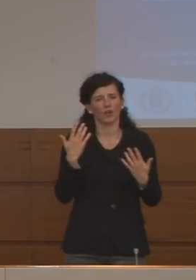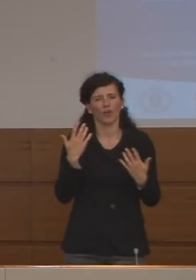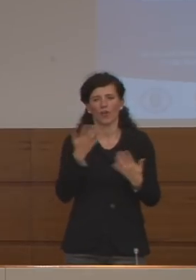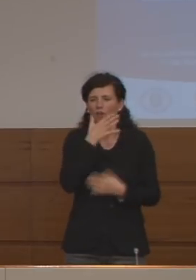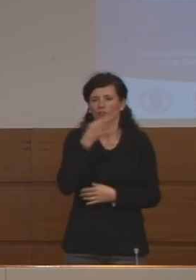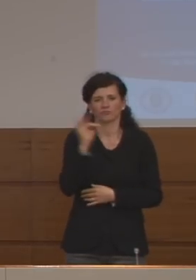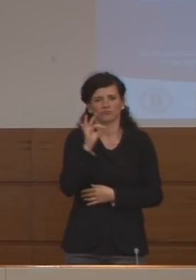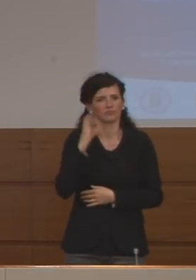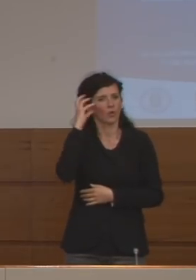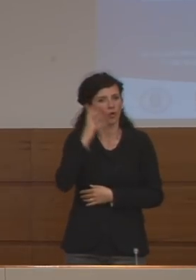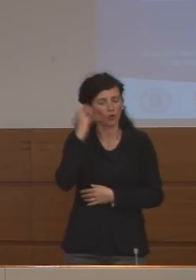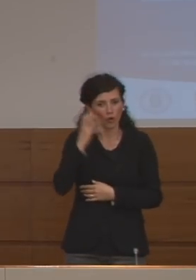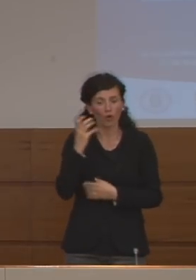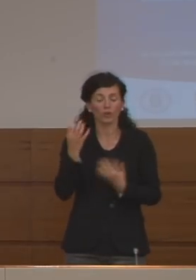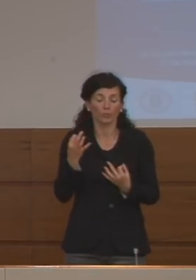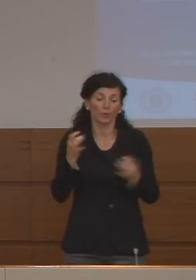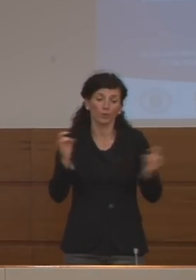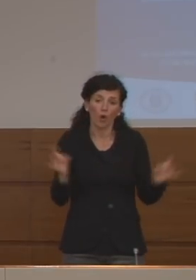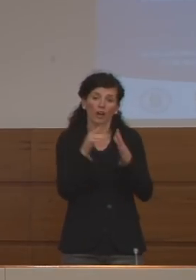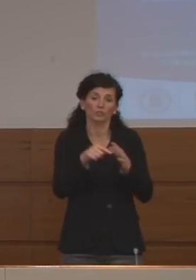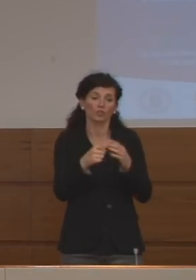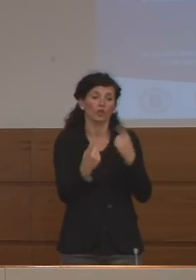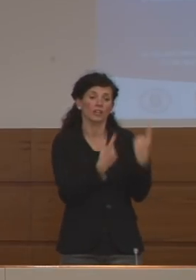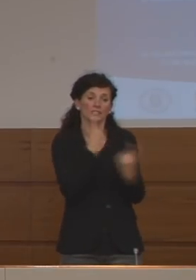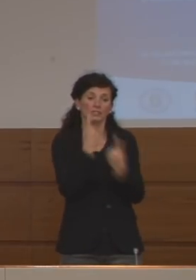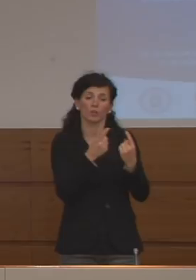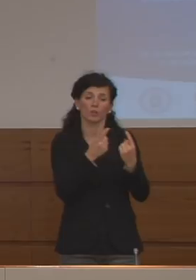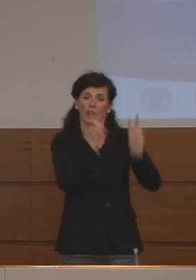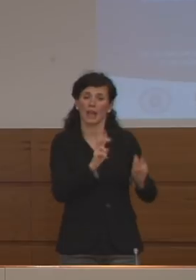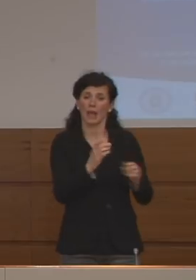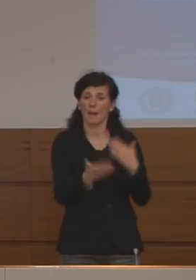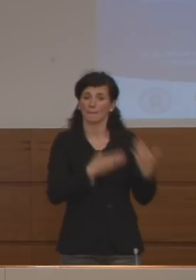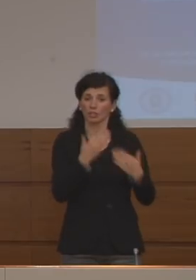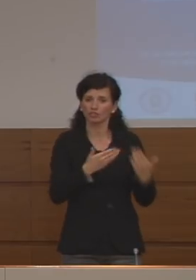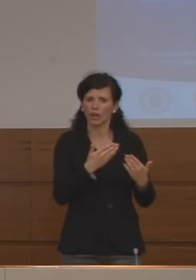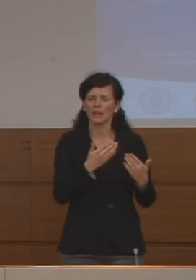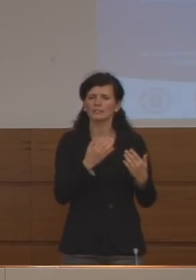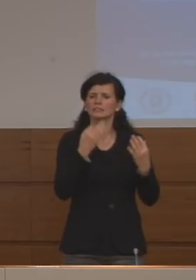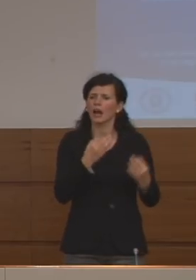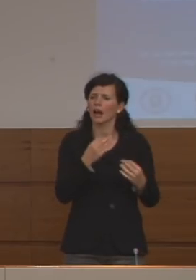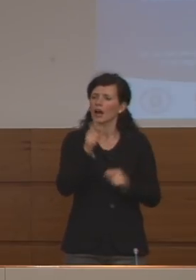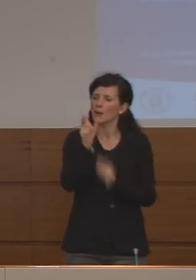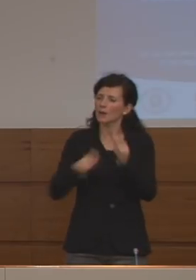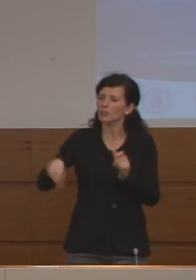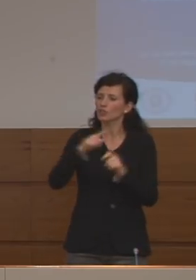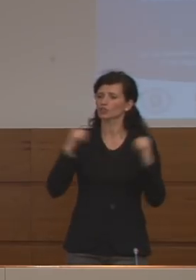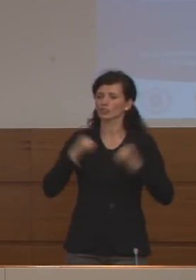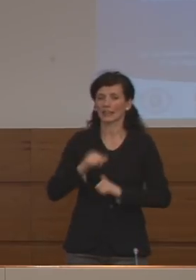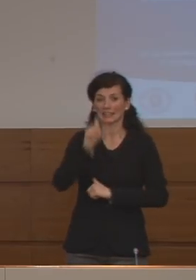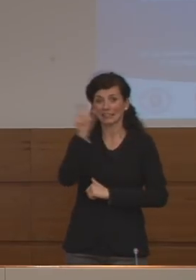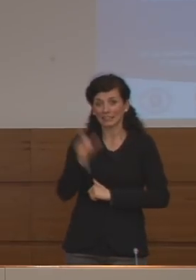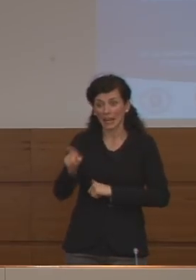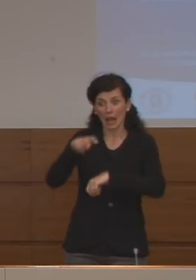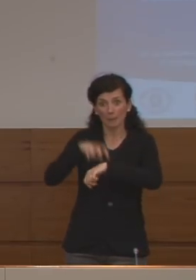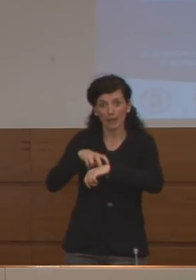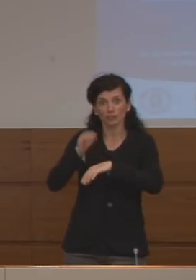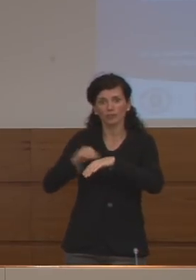quella che stiamo vivendo la generosità dei nostri connazionali è veramente notevole.